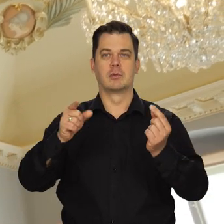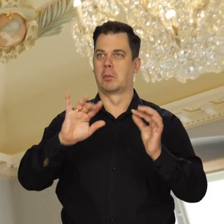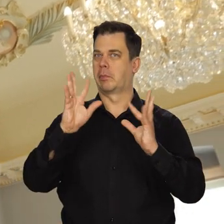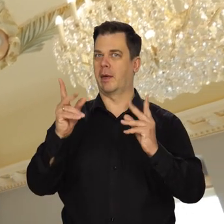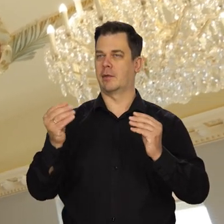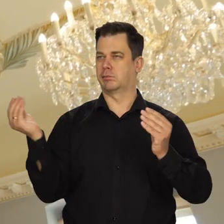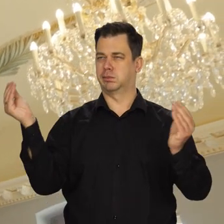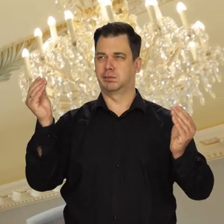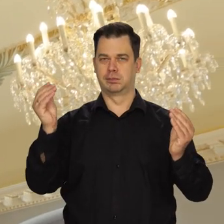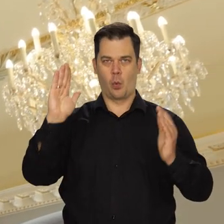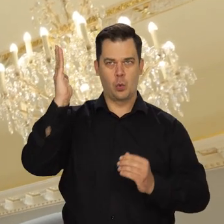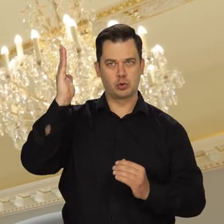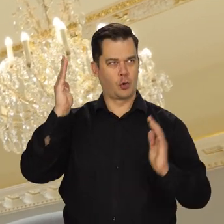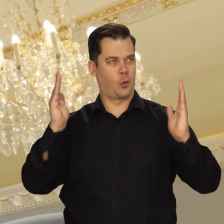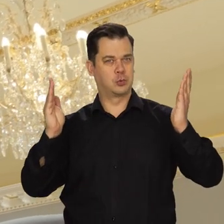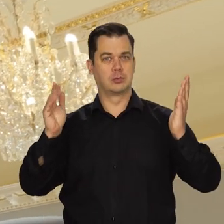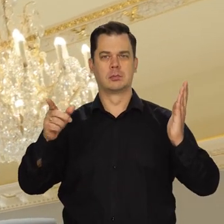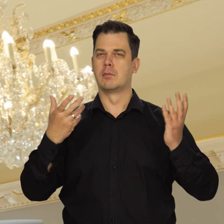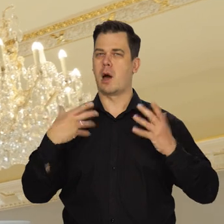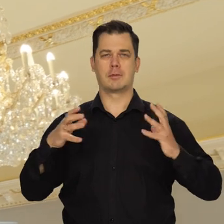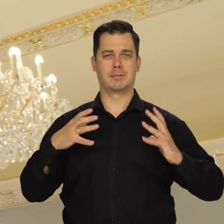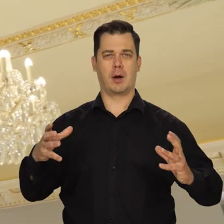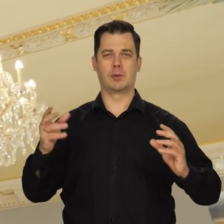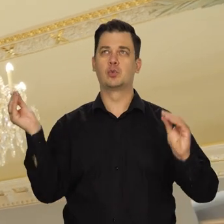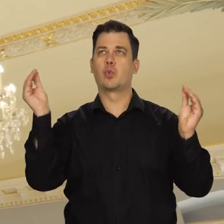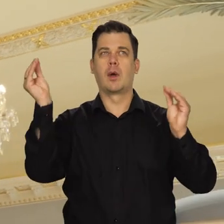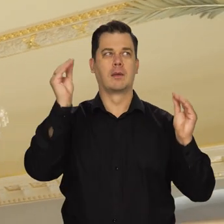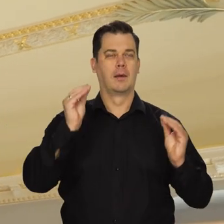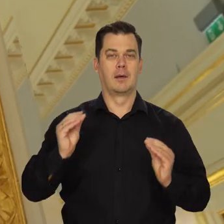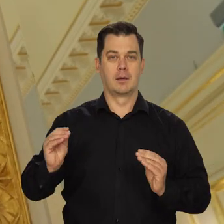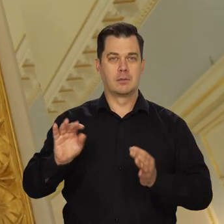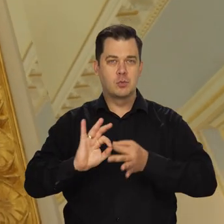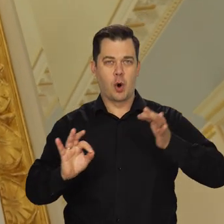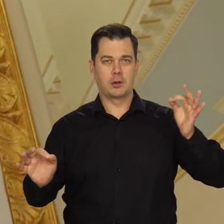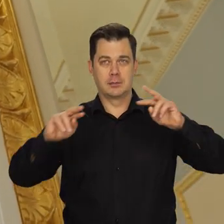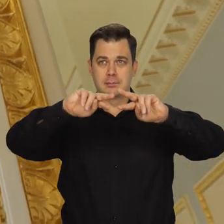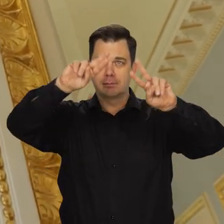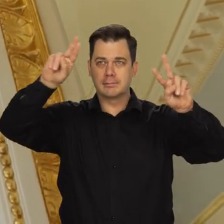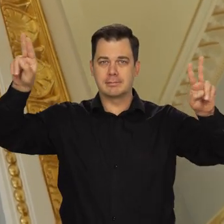pięknie wyłożony lustrami, z bogatą sztukaterią, z bogatymi złoceniami –